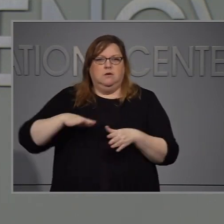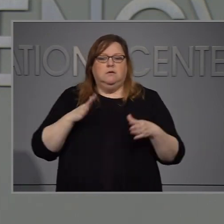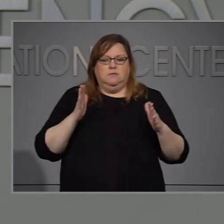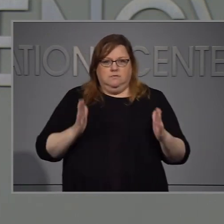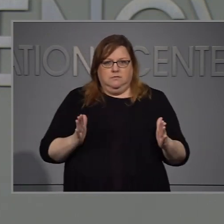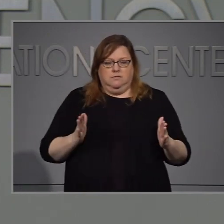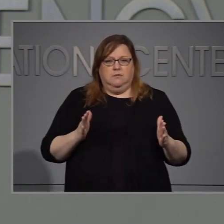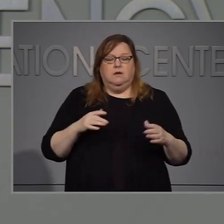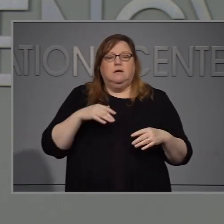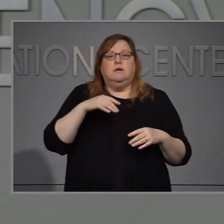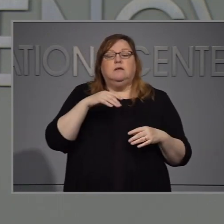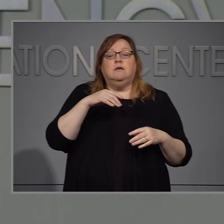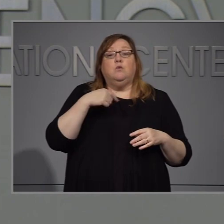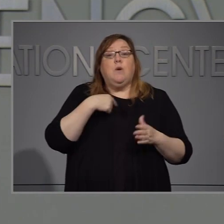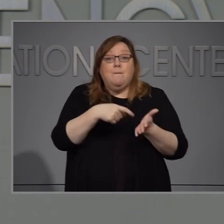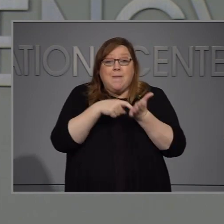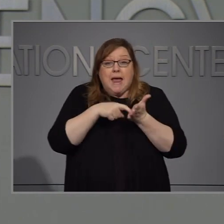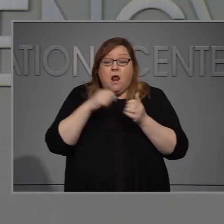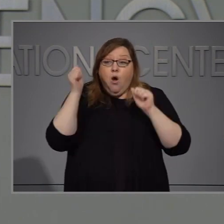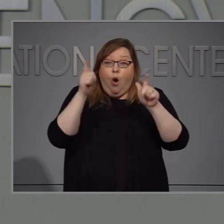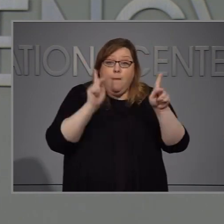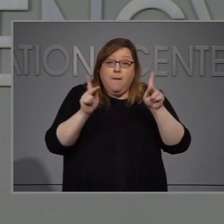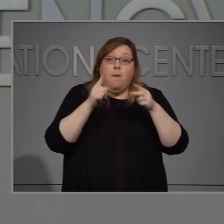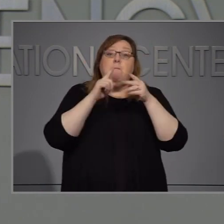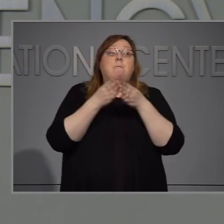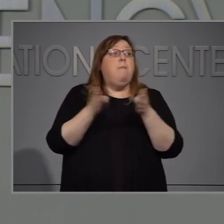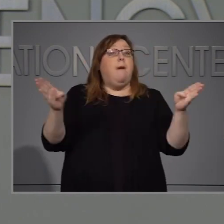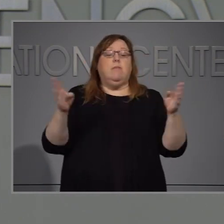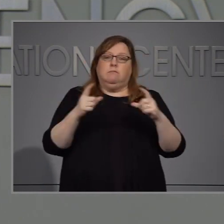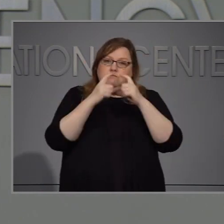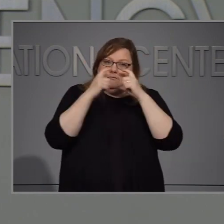requiriendo que todas las personas lleven puesta la más que y ya cuando estén en